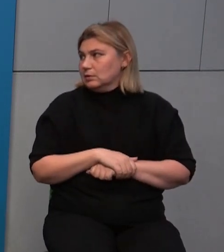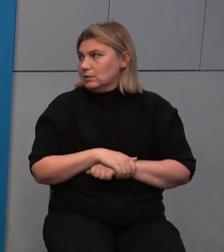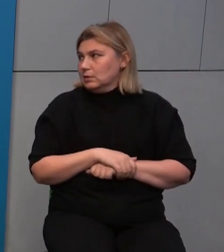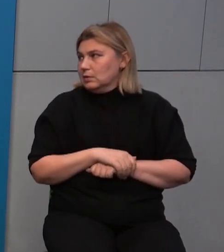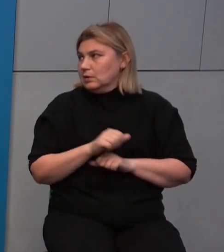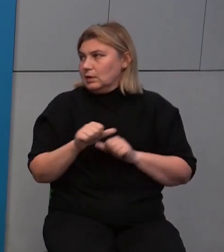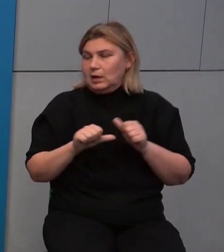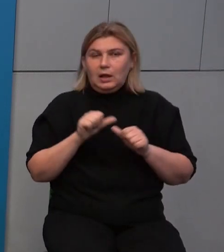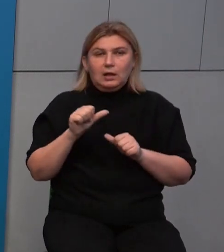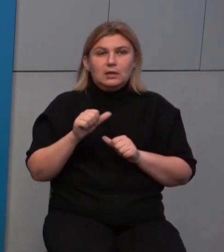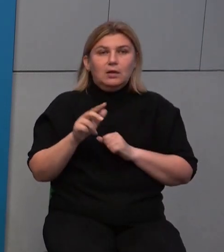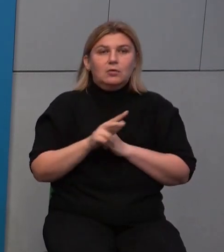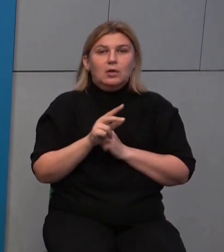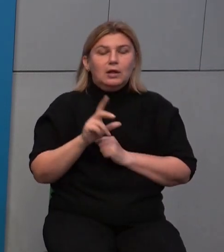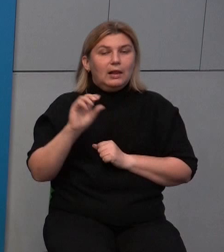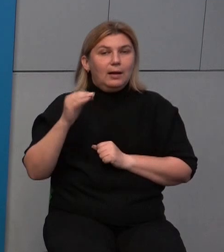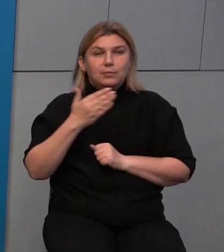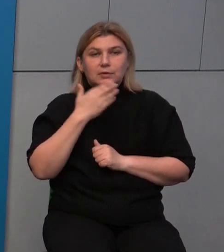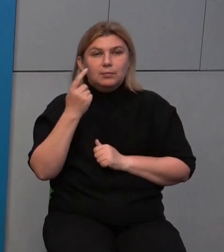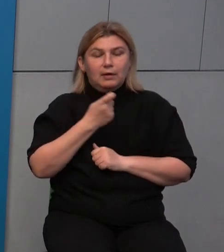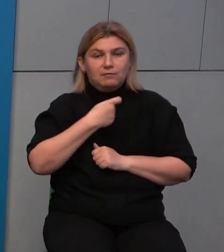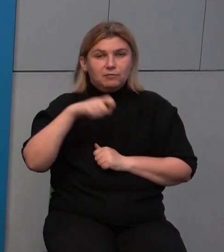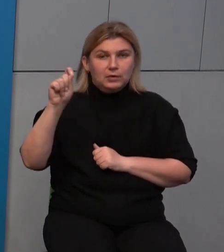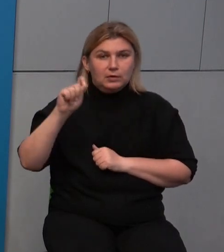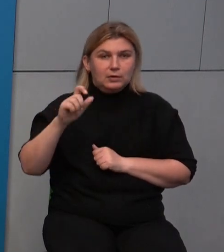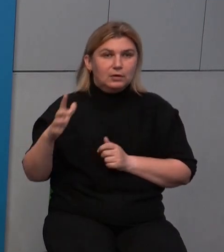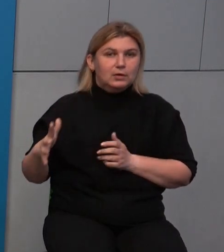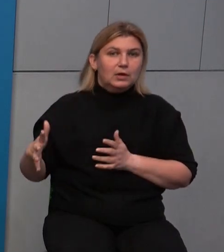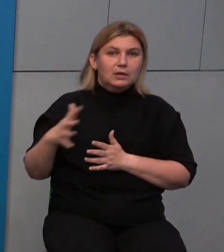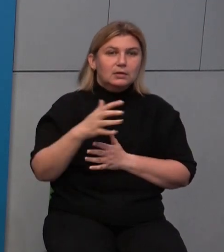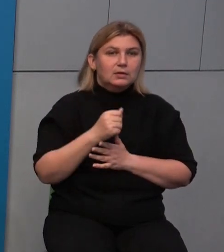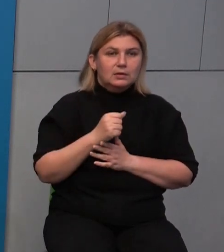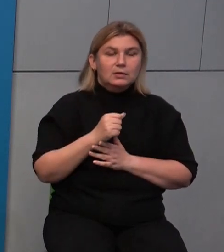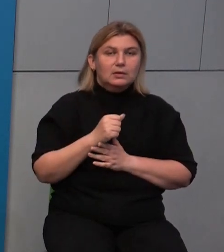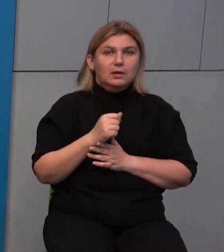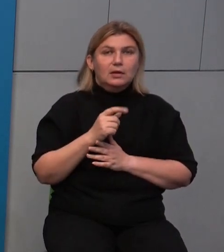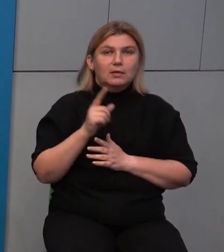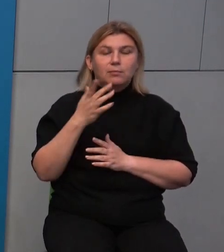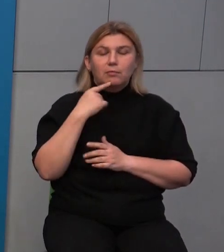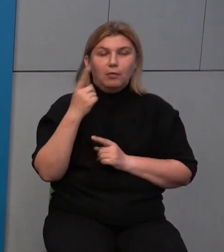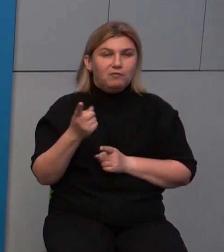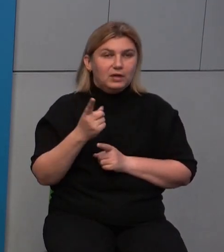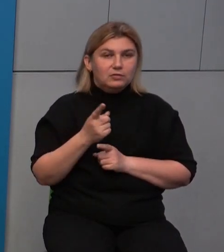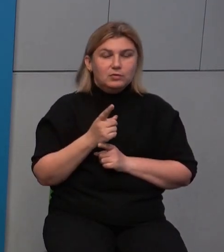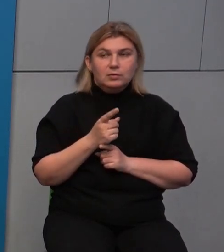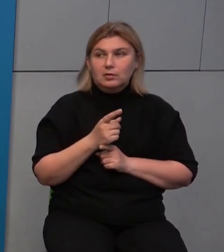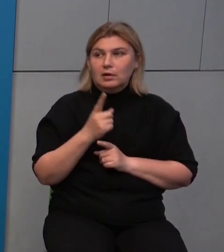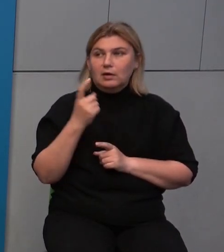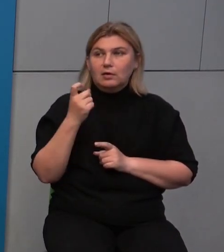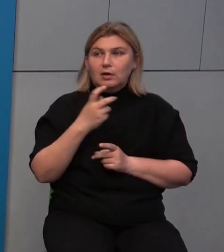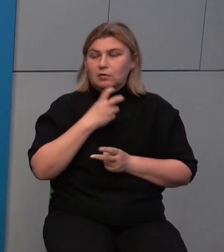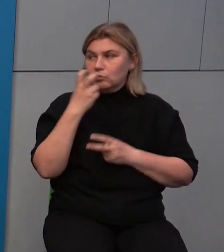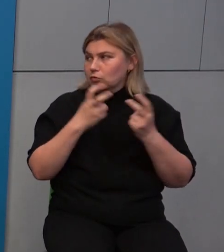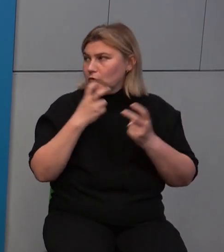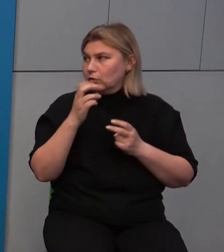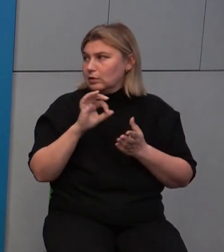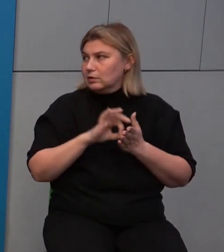i że Lema nie było i że on w ogóle wyjechał i że nie zabrał stanowiska. Ja pamiętam, że w pewnym momencie szukałam, czy on na pewno,